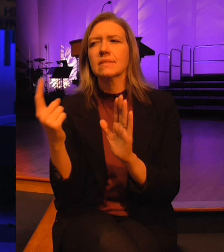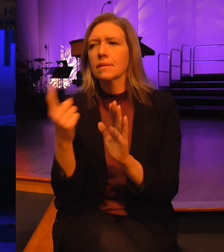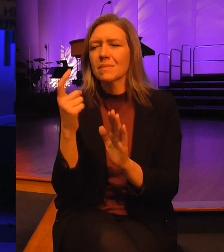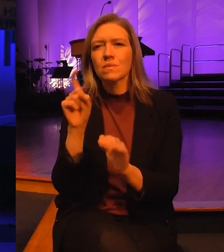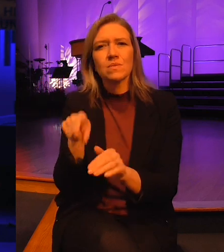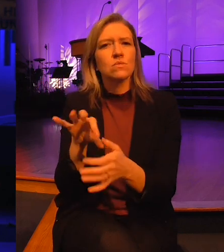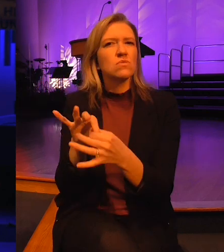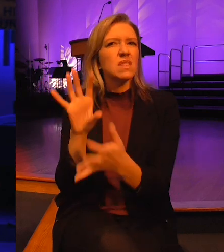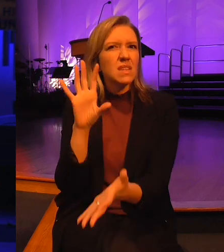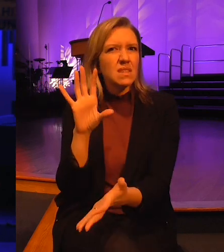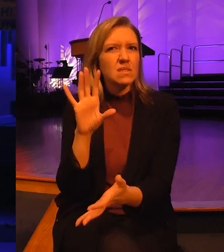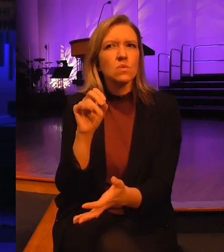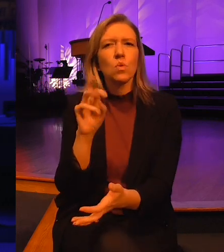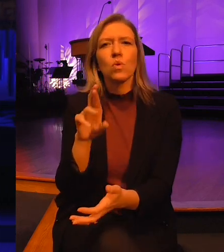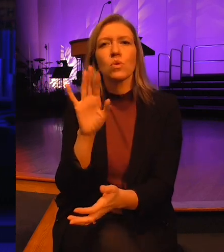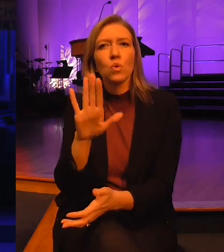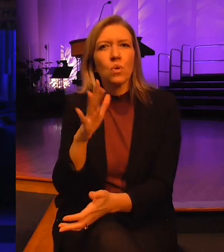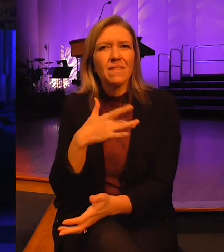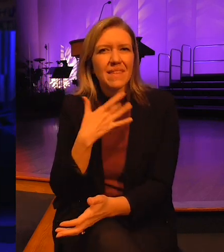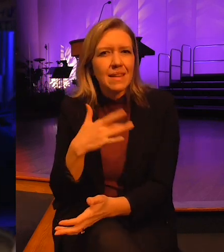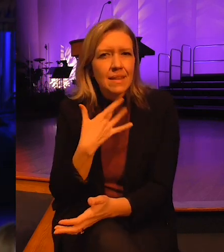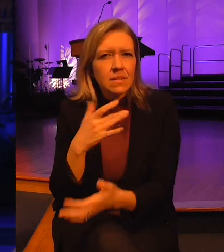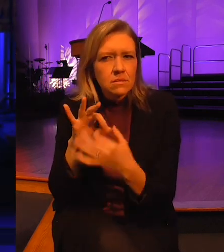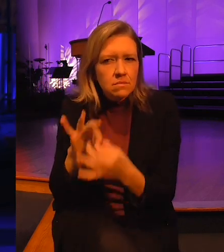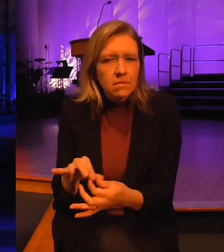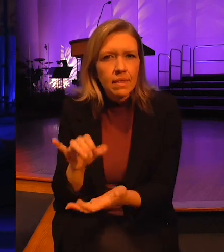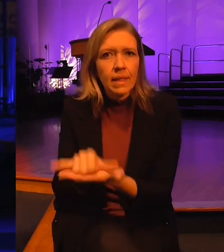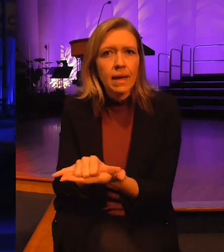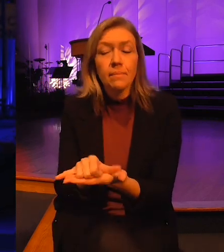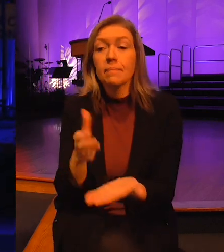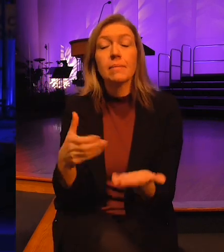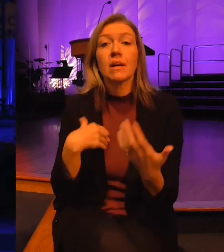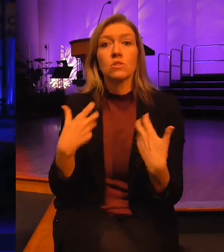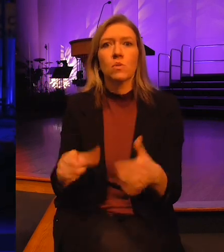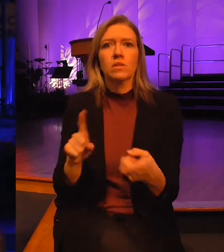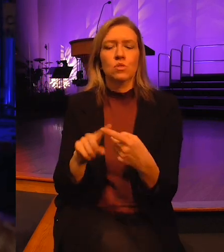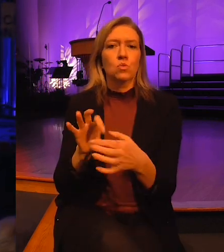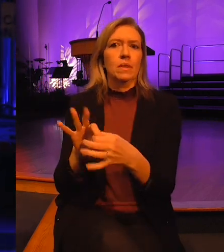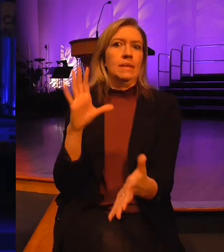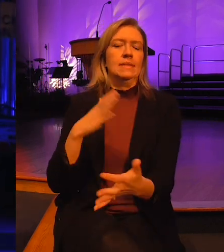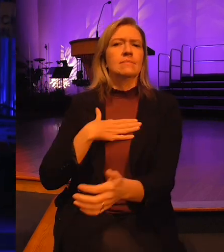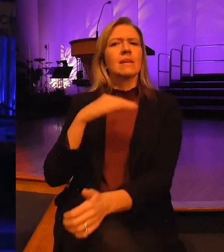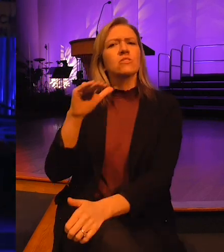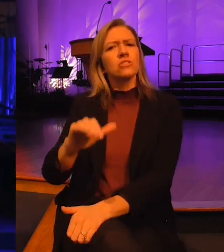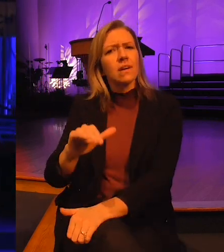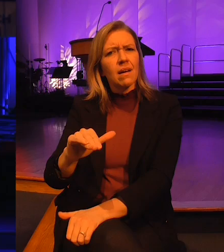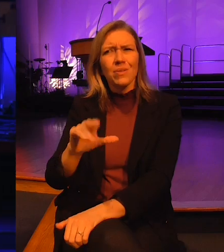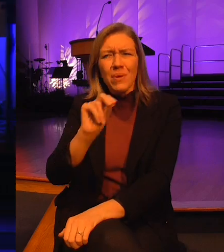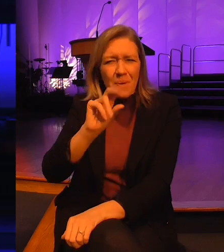Está bien, entonces es posible que no quiera liberar a mi hijo, pero Tal vez quiera liberar mi ira hacia mi hijo.